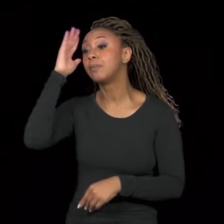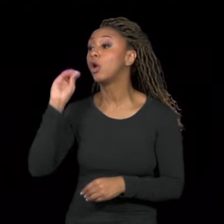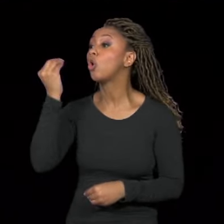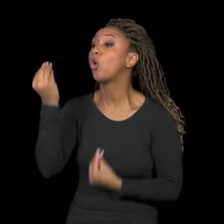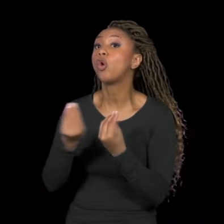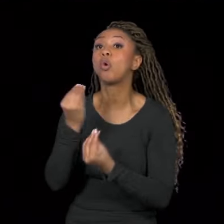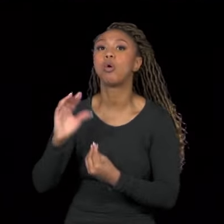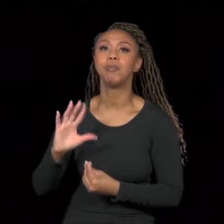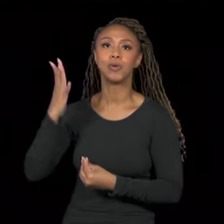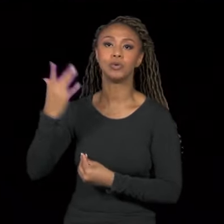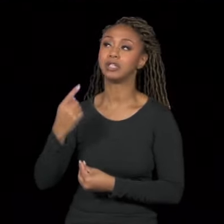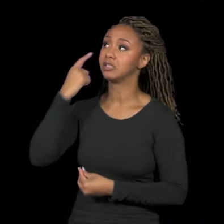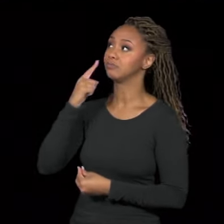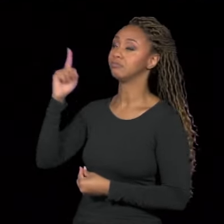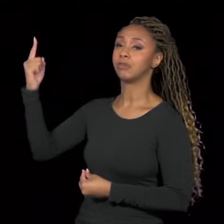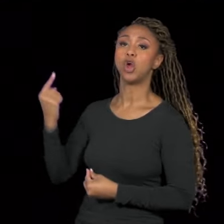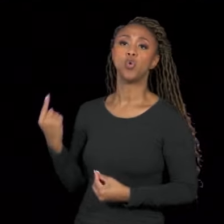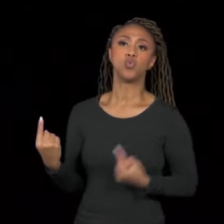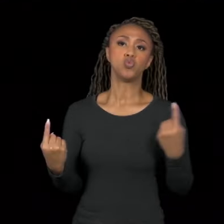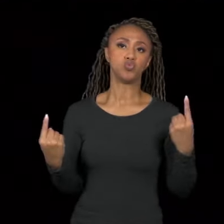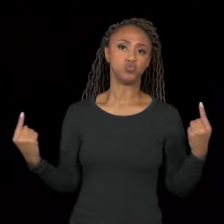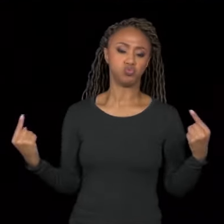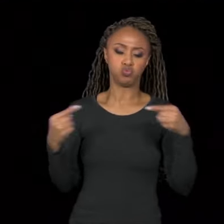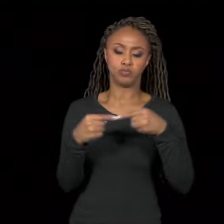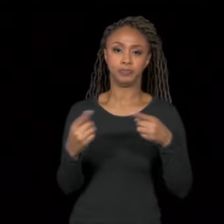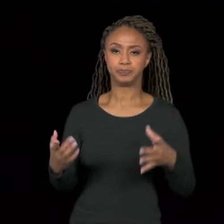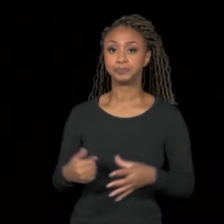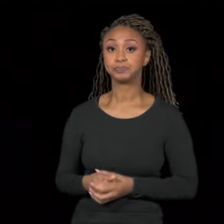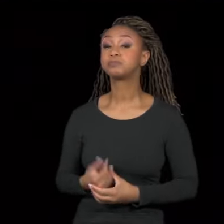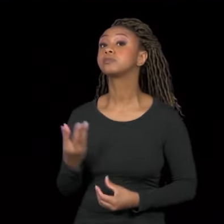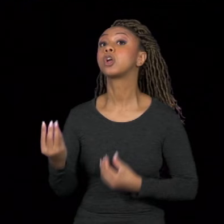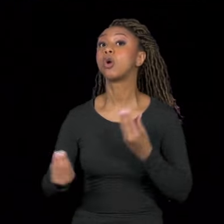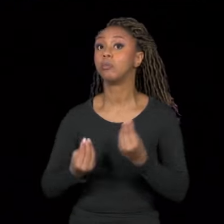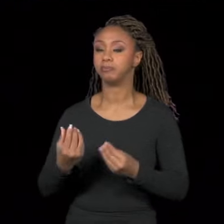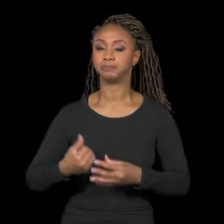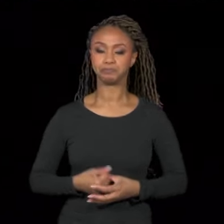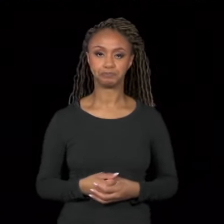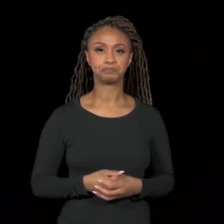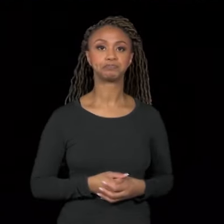NO CASO, AQUI, É UM PARA UM. ENTÃO, COMO QUE FUNCIONA? CADA FUNCIONÁRIO